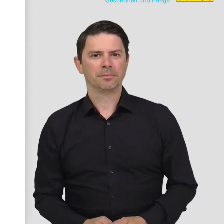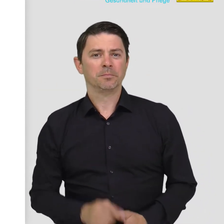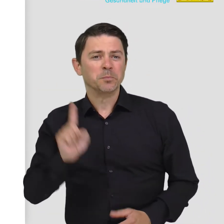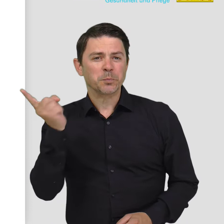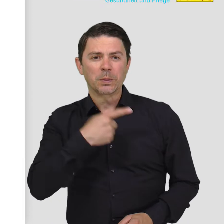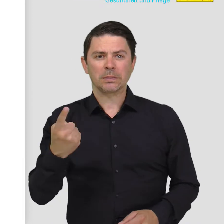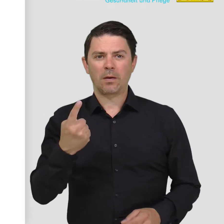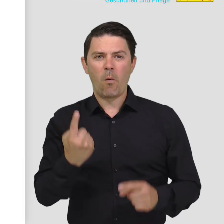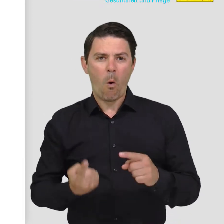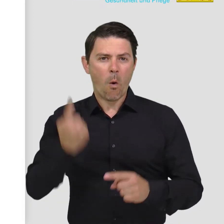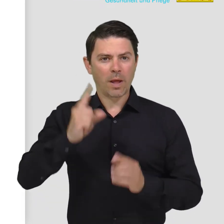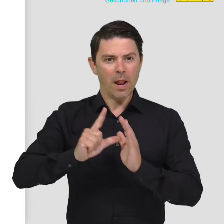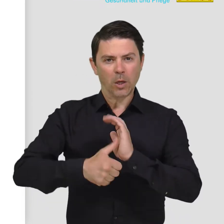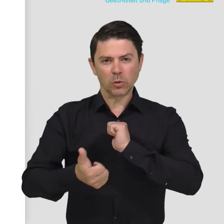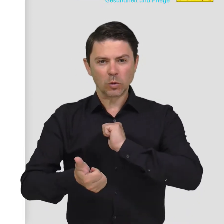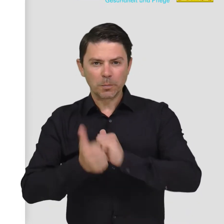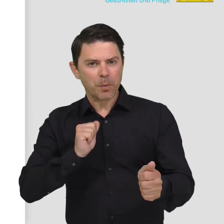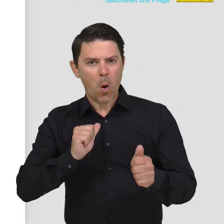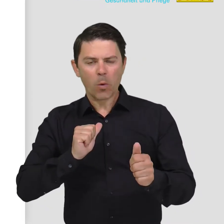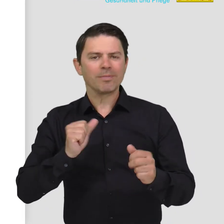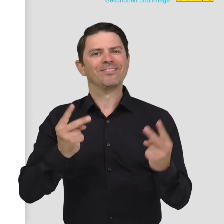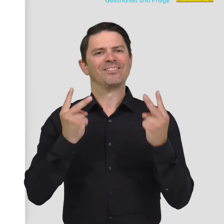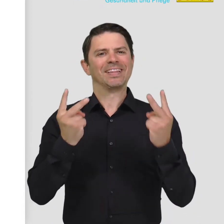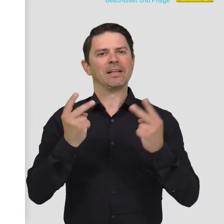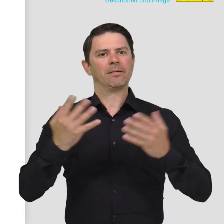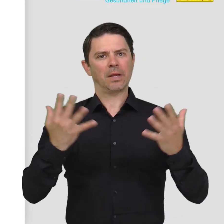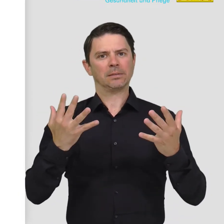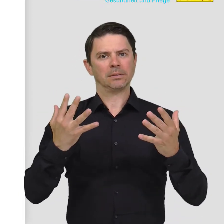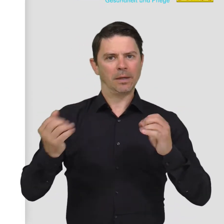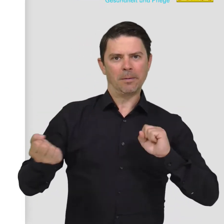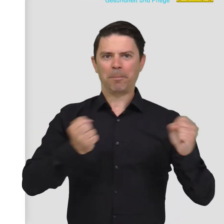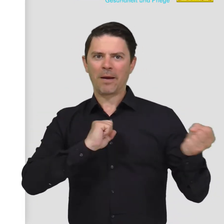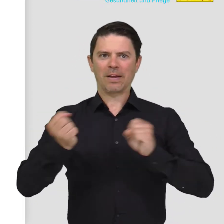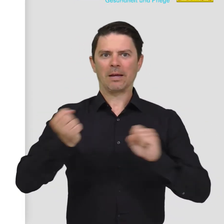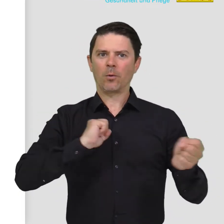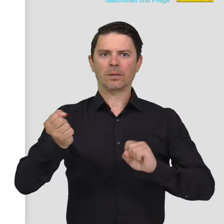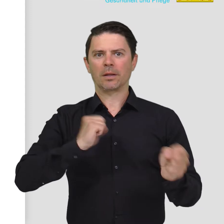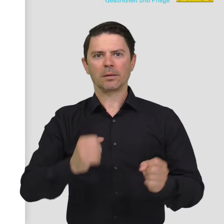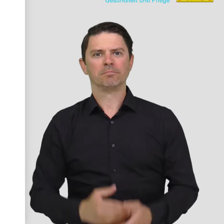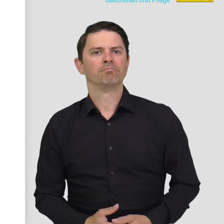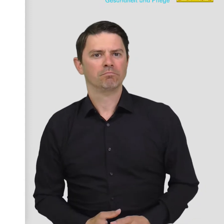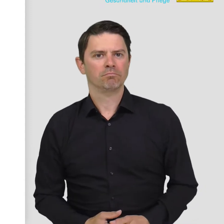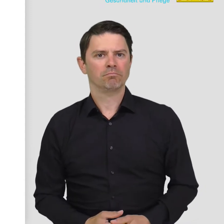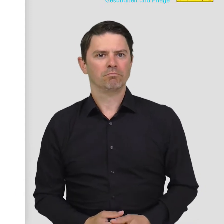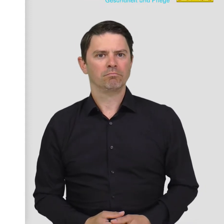Es muss also kein Hochleistungssport sein, wichtiger ist, Bewegung wie selbstverständlich in den eigenen Alltag einzubauen: